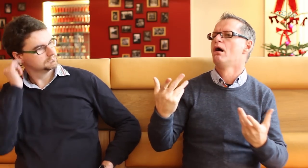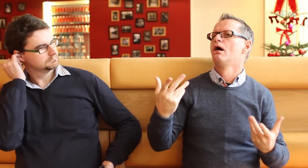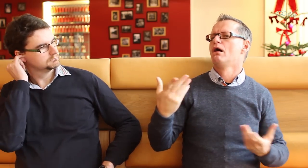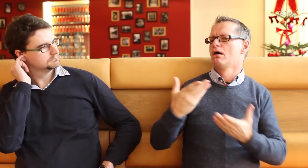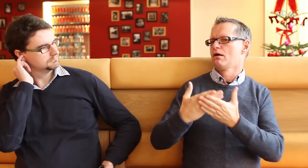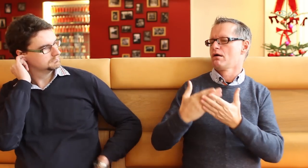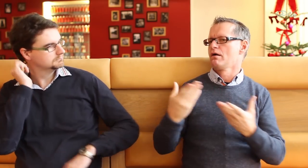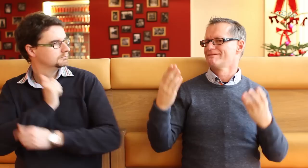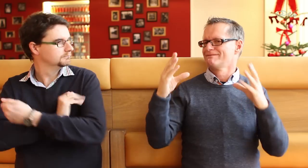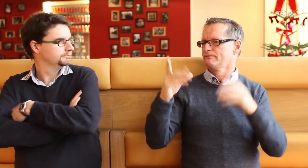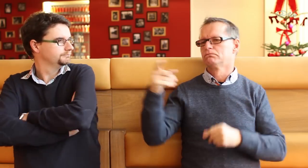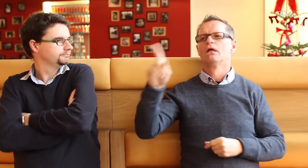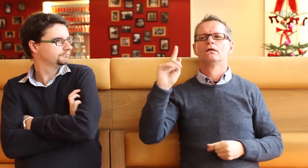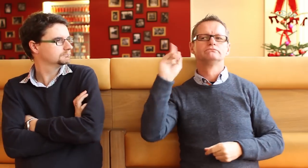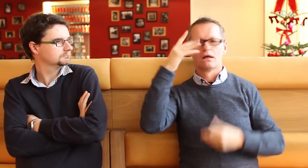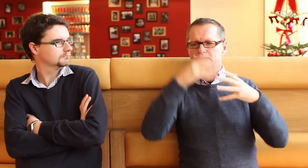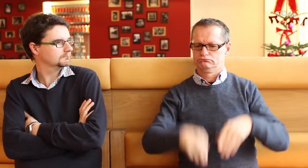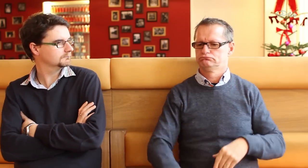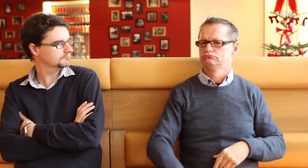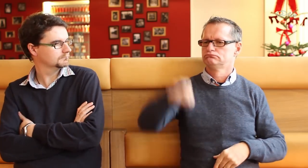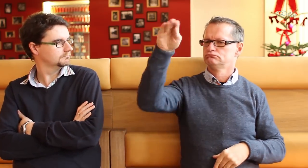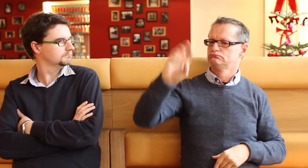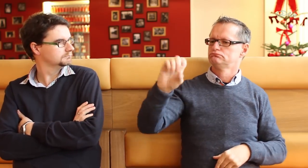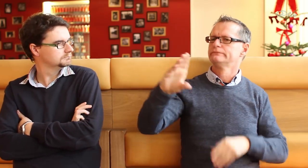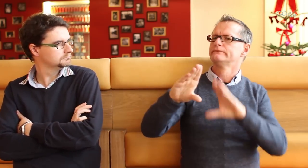Taubblinde und Taube in den USA sind damit aufgewachsen ist, haben sensiblere Hände, fühlen das einfach besser.